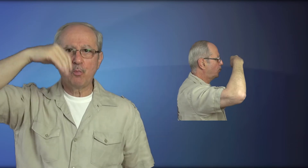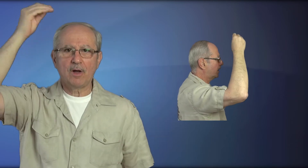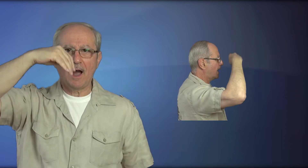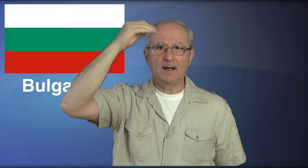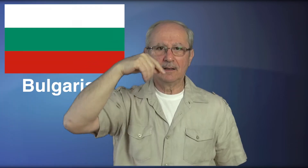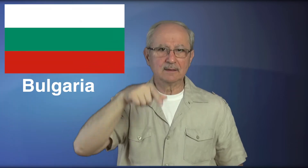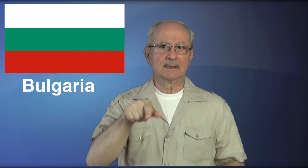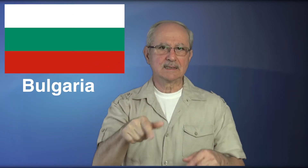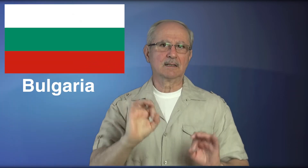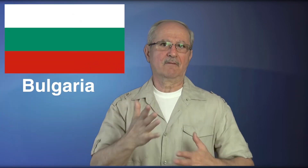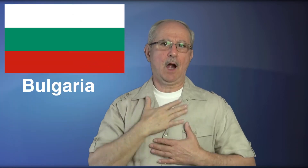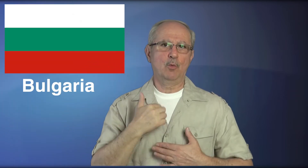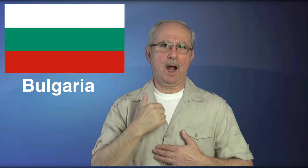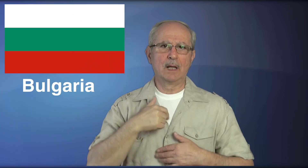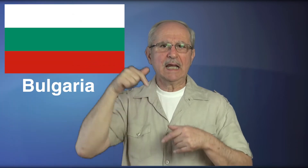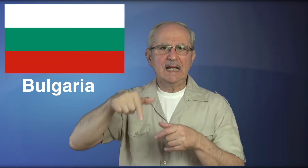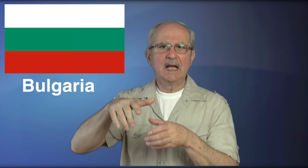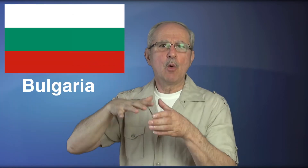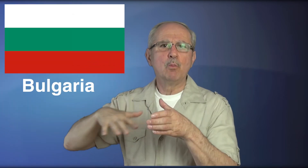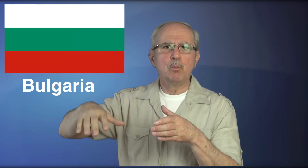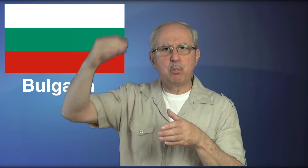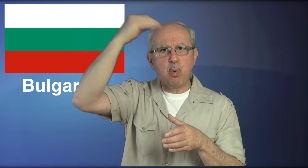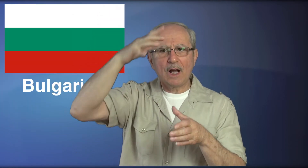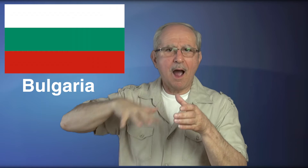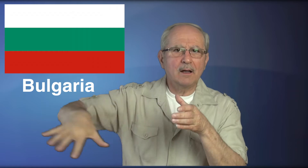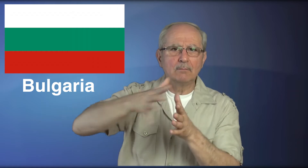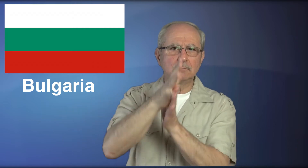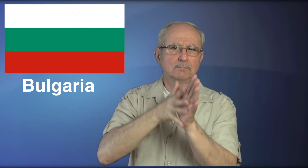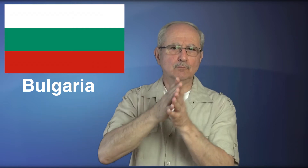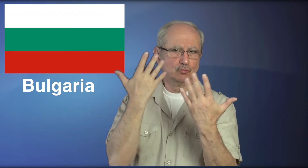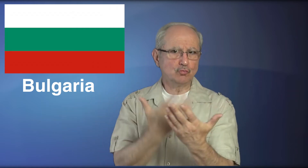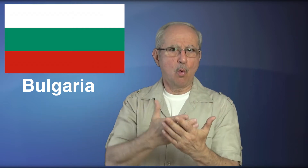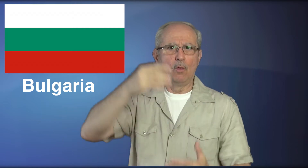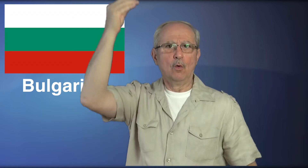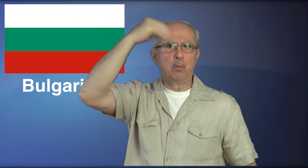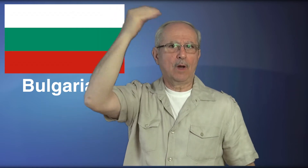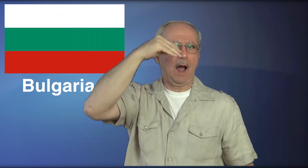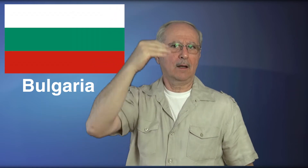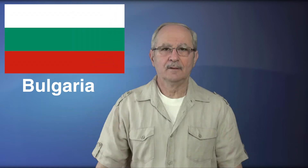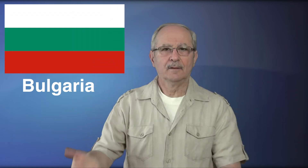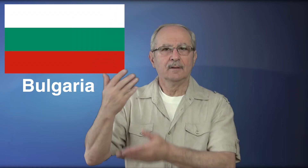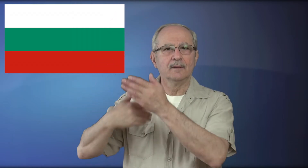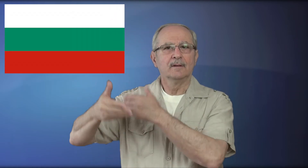Ich mag, dass viel besser und wird in Bulgarien eingesetzt.